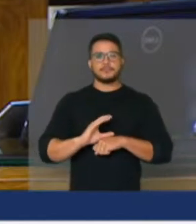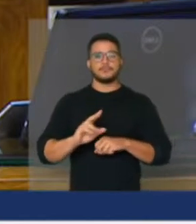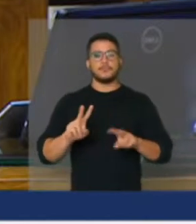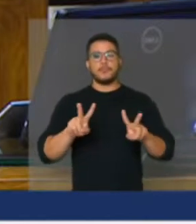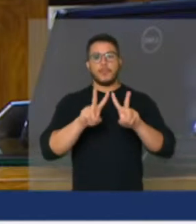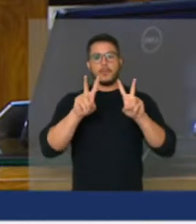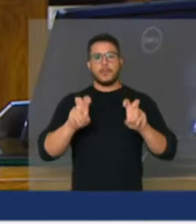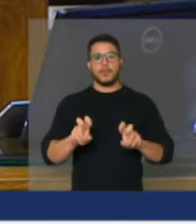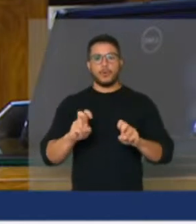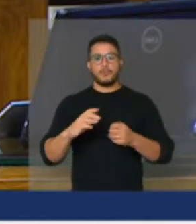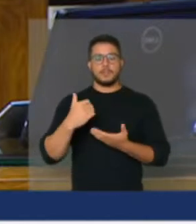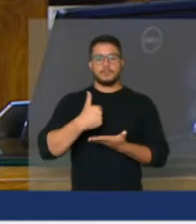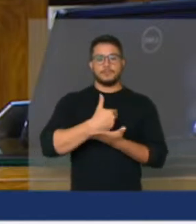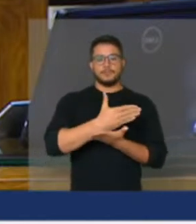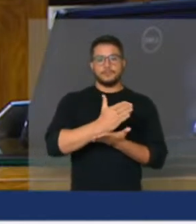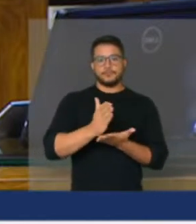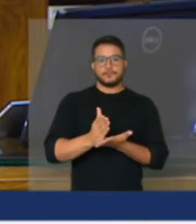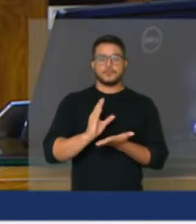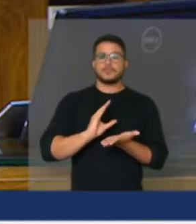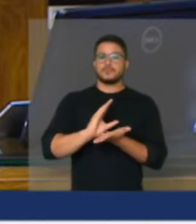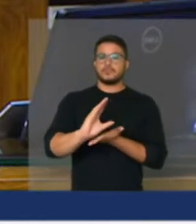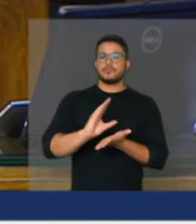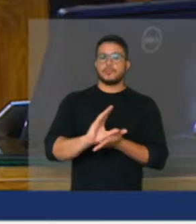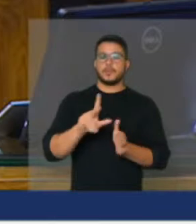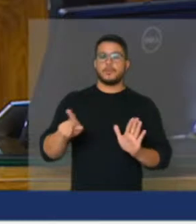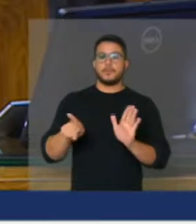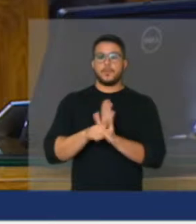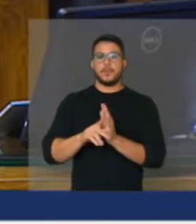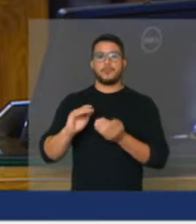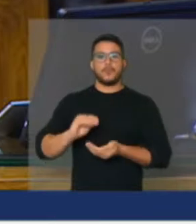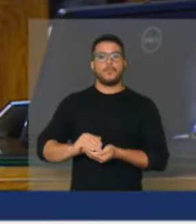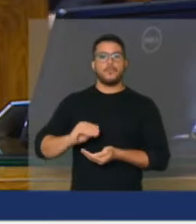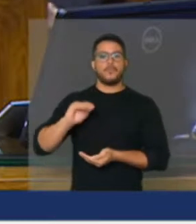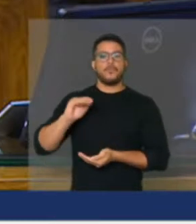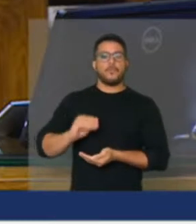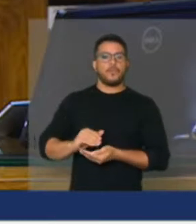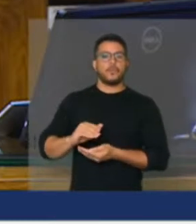FUNDO DE PARTICIPAÇÃO DOS MUNICÍPIOS. PASSA-SE É